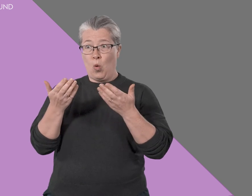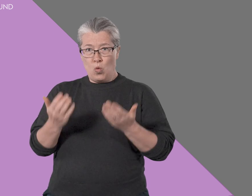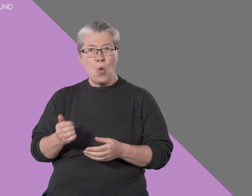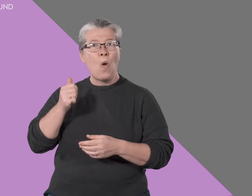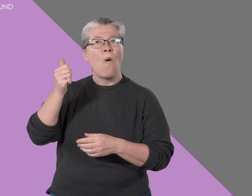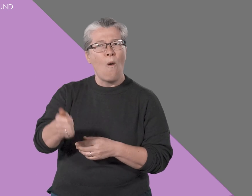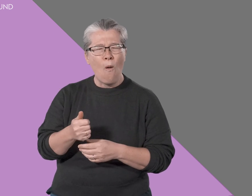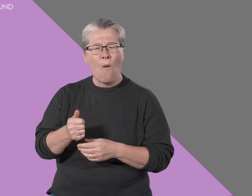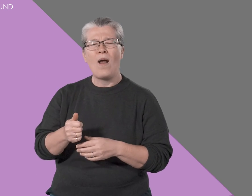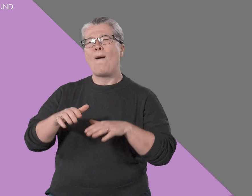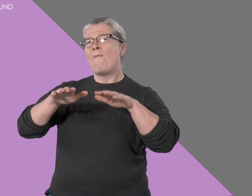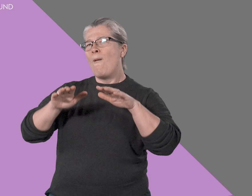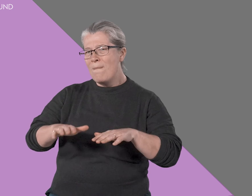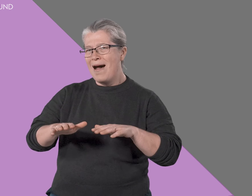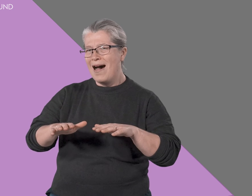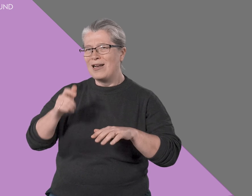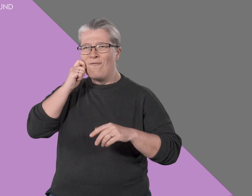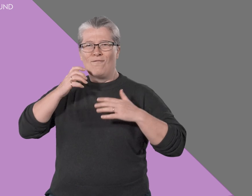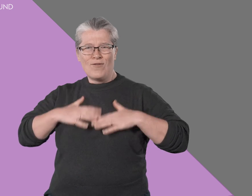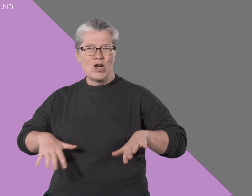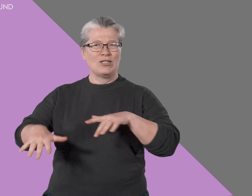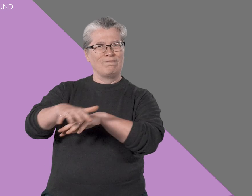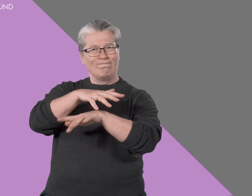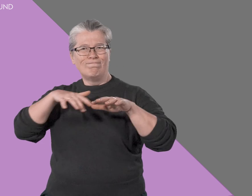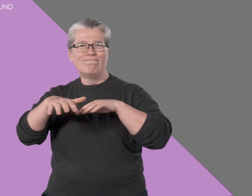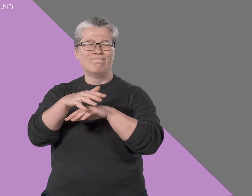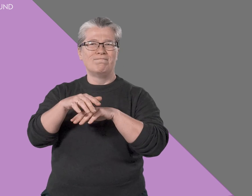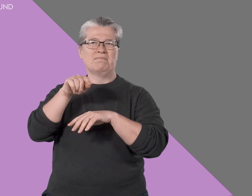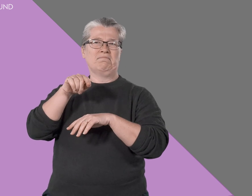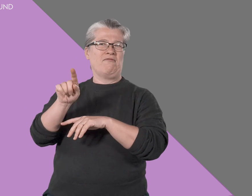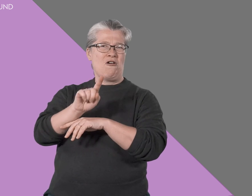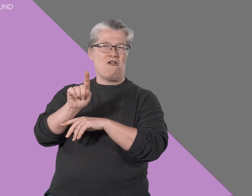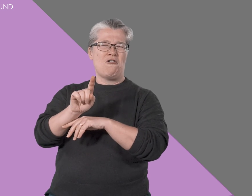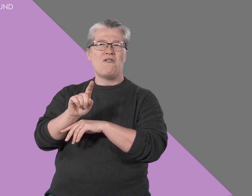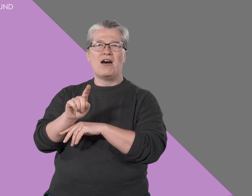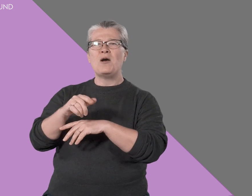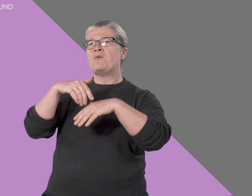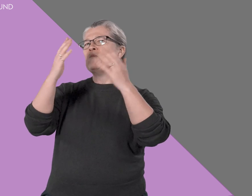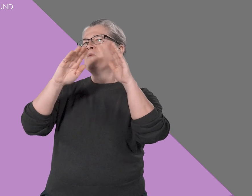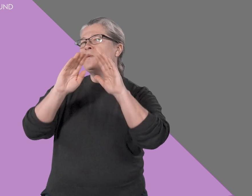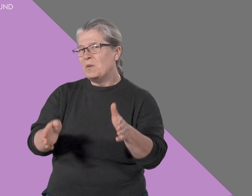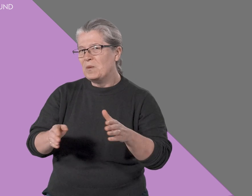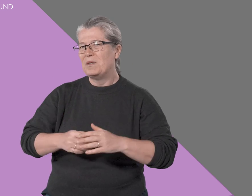ordnas i år som en fysisk tillställning på Ljusa huset.